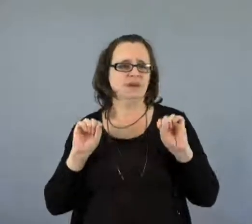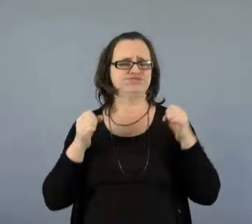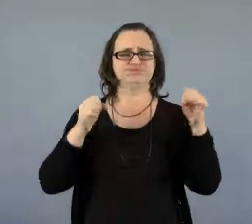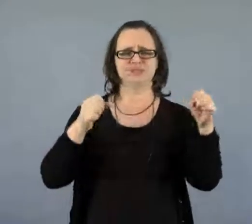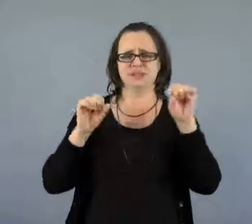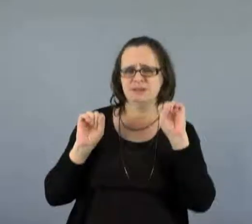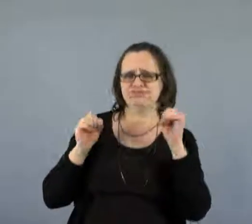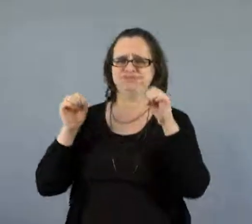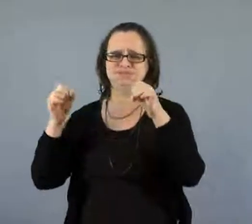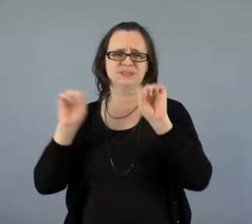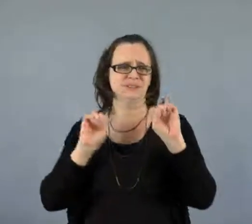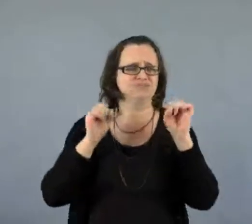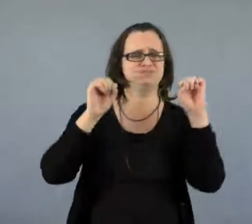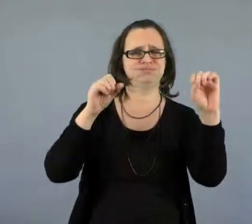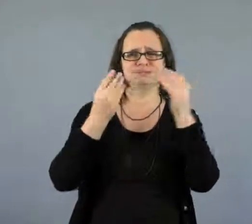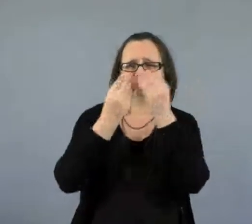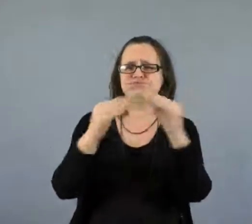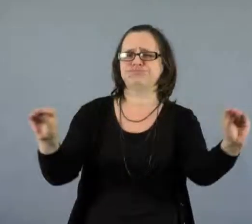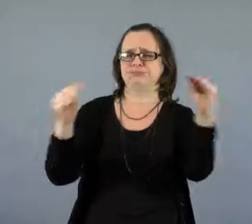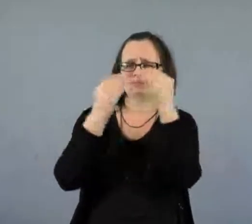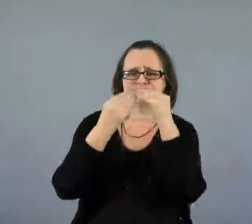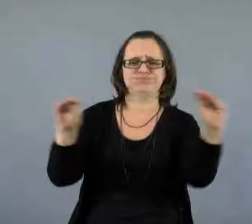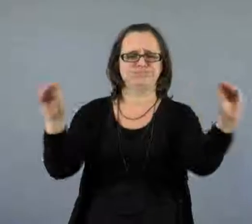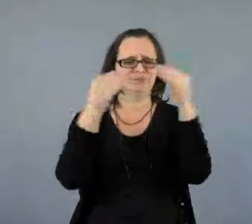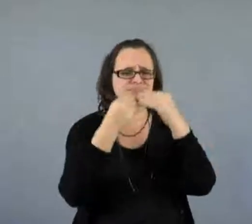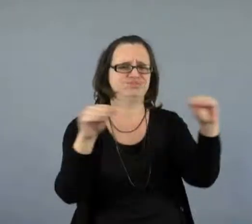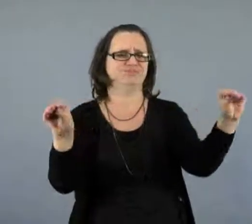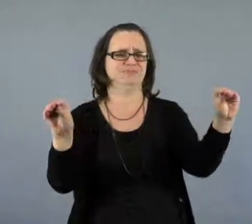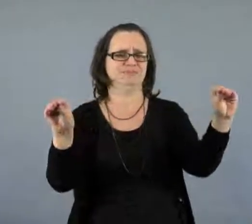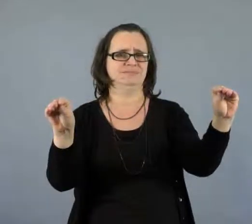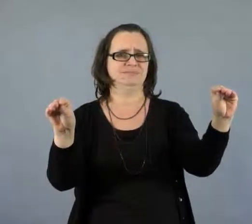Alles Arbeiten, alles Sagen